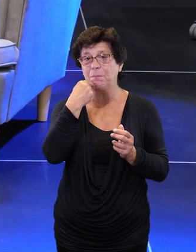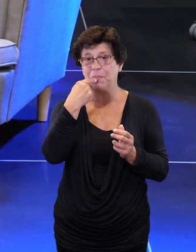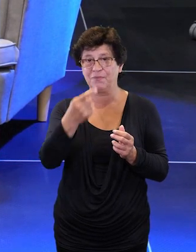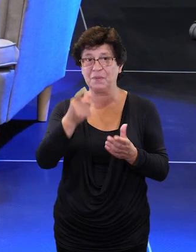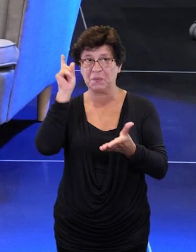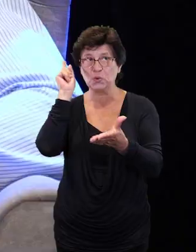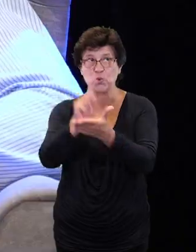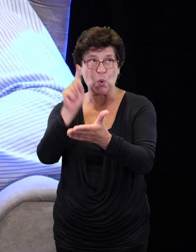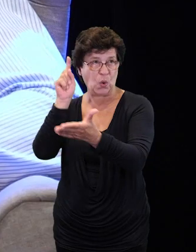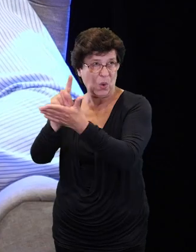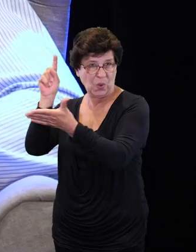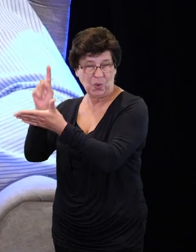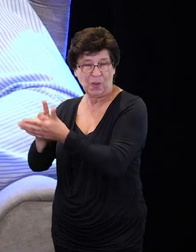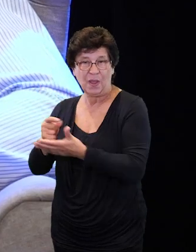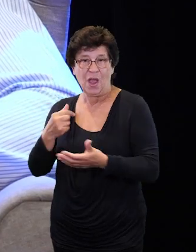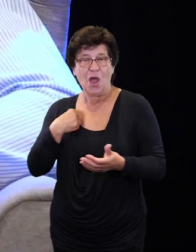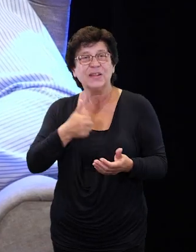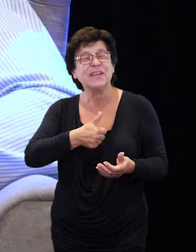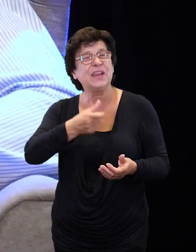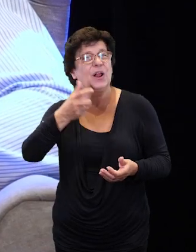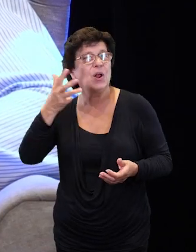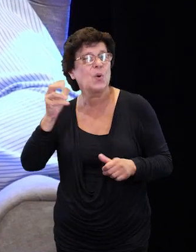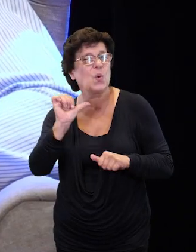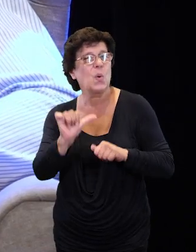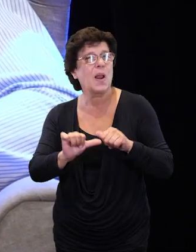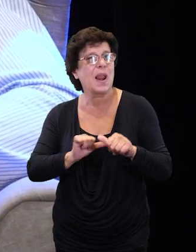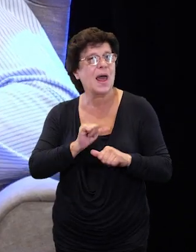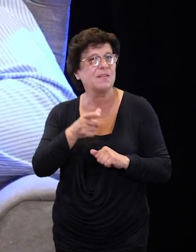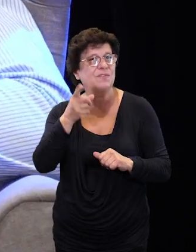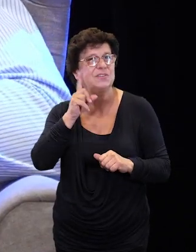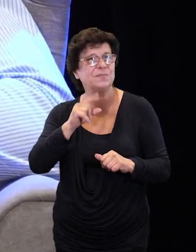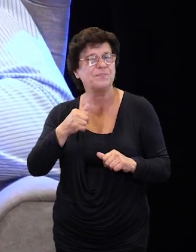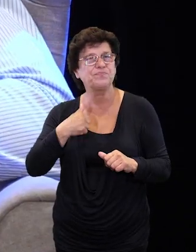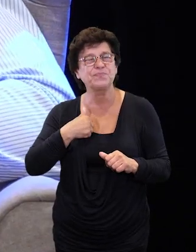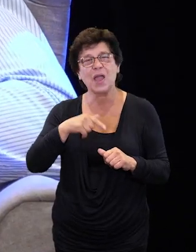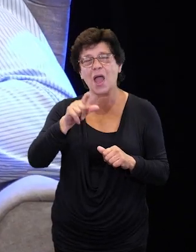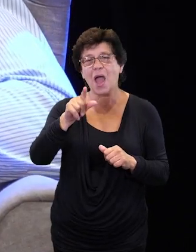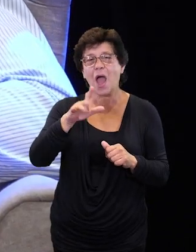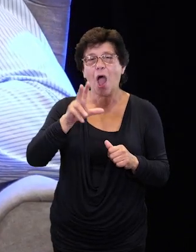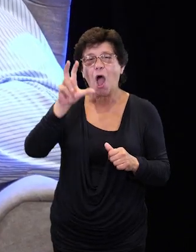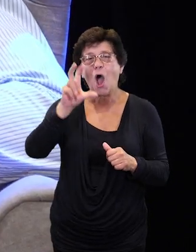Od kilku lat właściwie moim hobby jest też pisanie scenariuszy